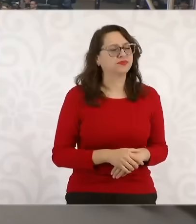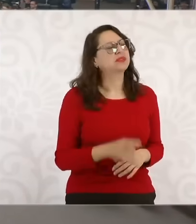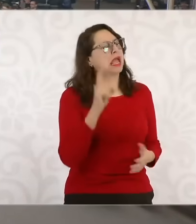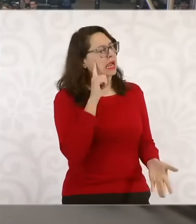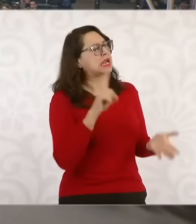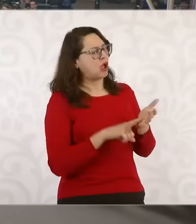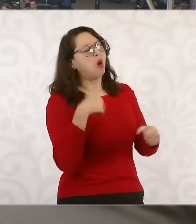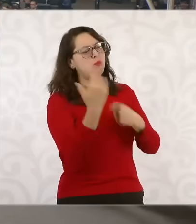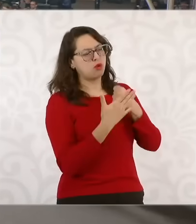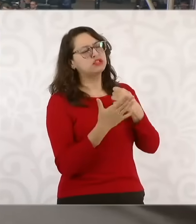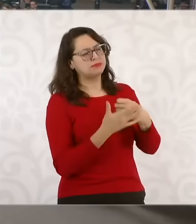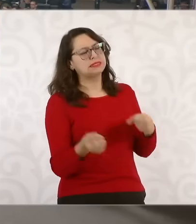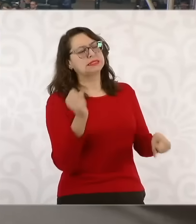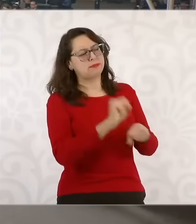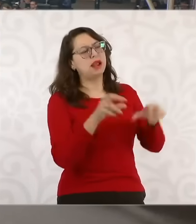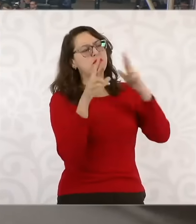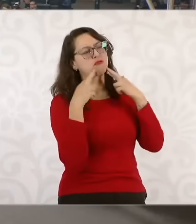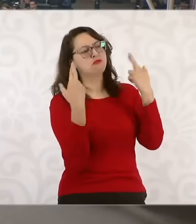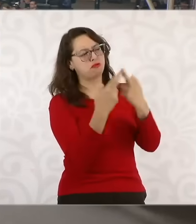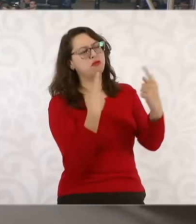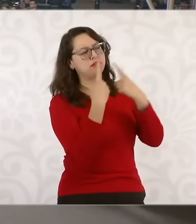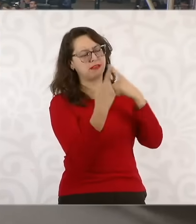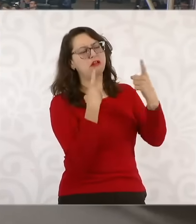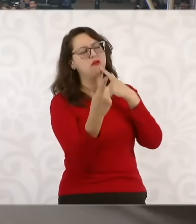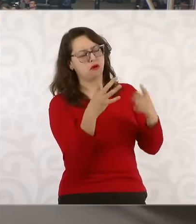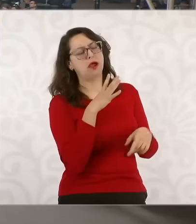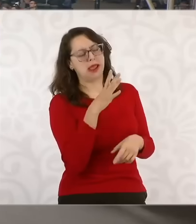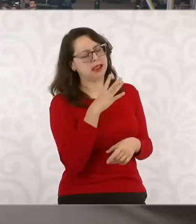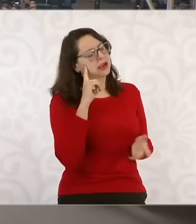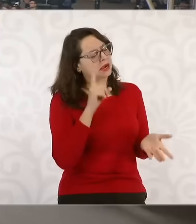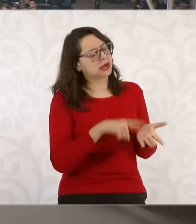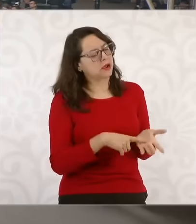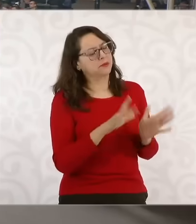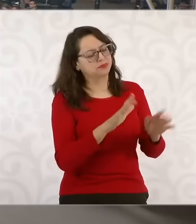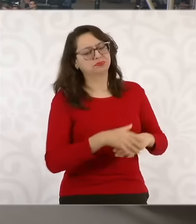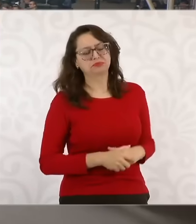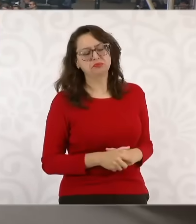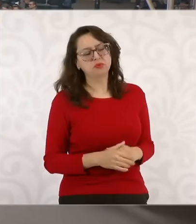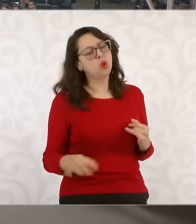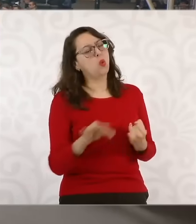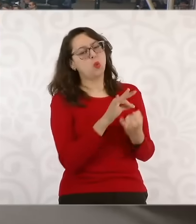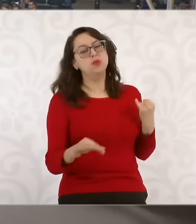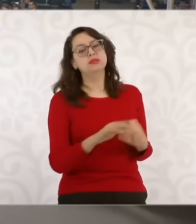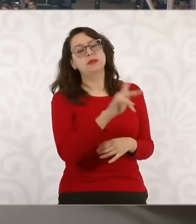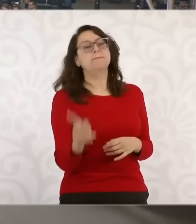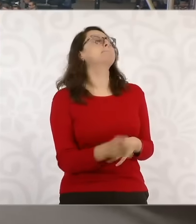próxima semana. Eh, presidenta, eh, finalmente yo aquí hace algunos eh algunas semanas le presentaba